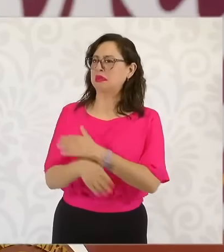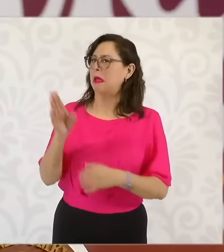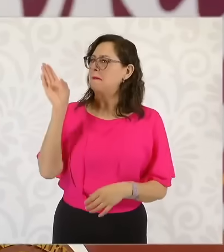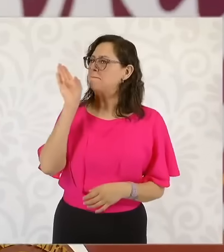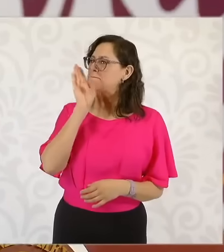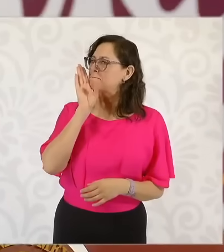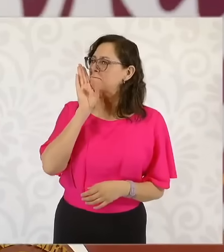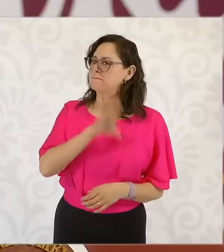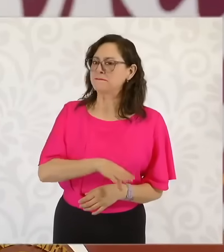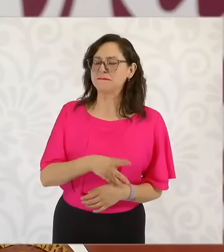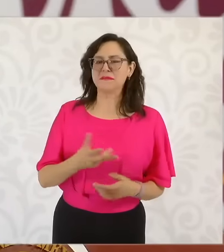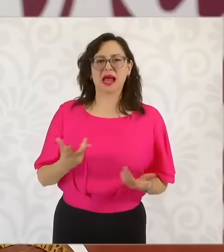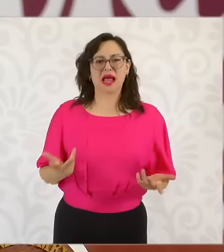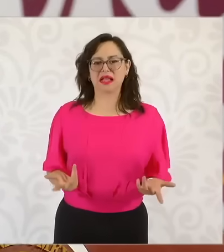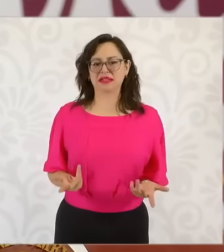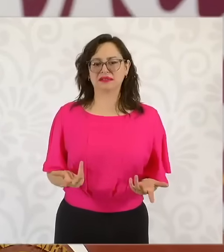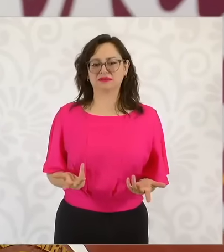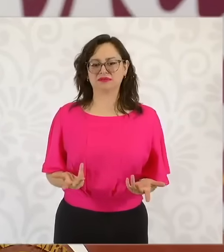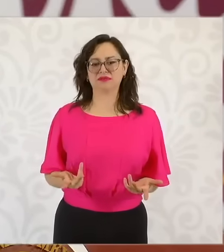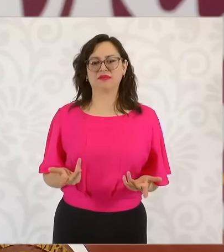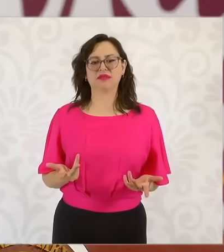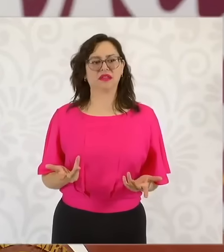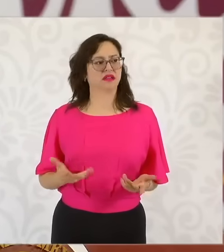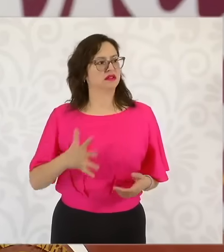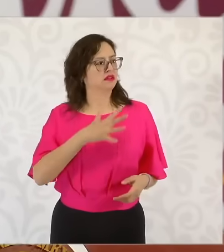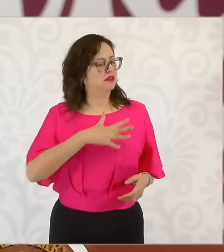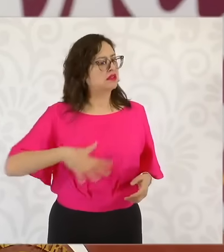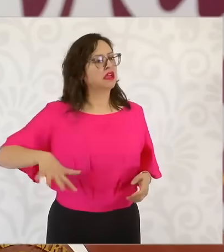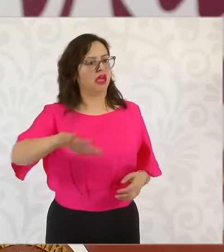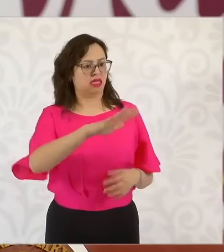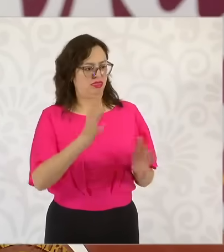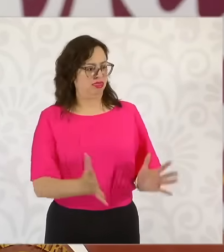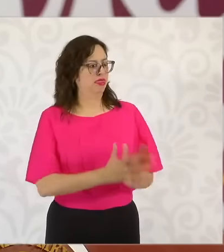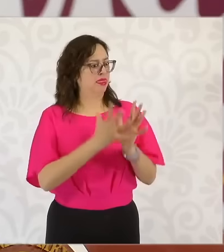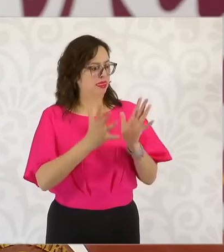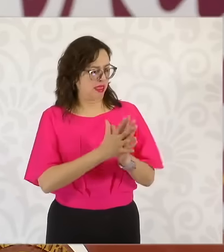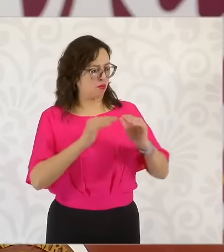estado democrático y social pero un estado democrático y social de